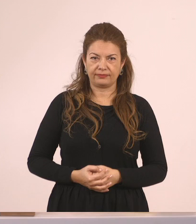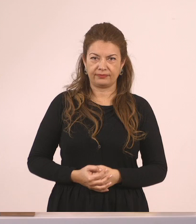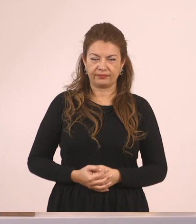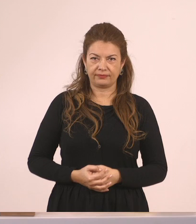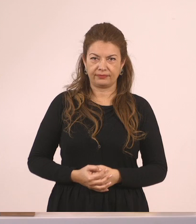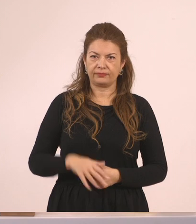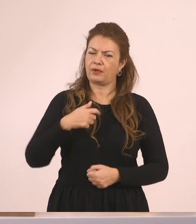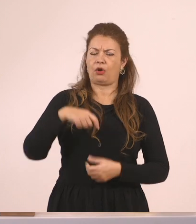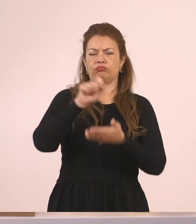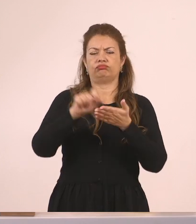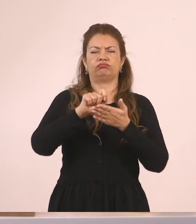Γράφω λεξούλες...